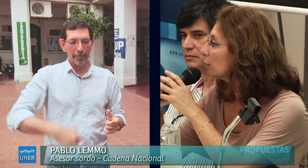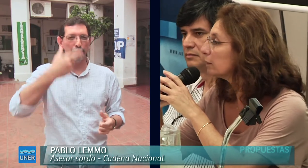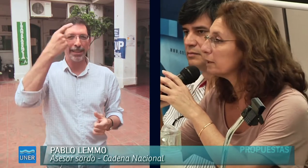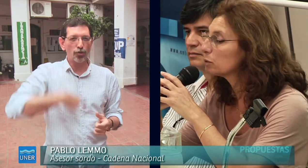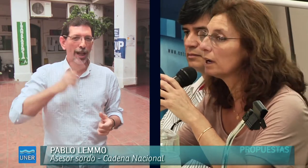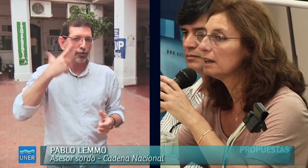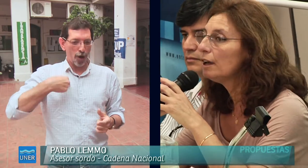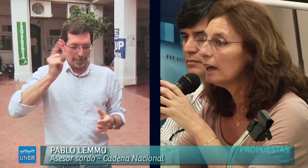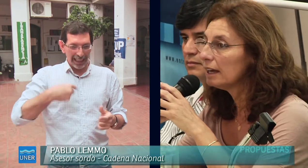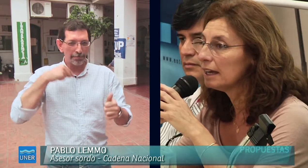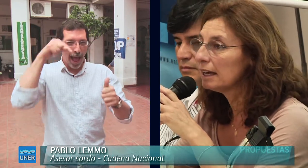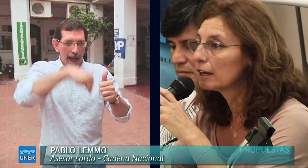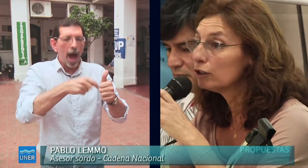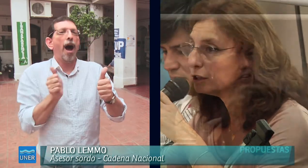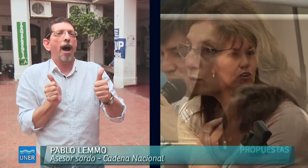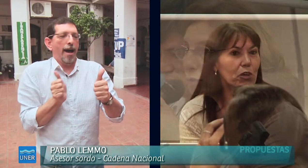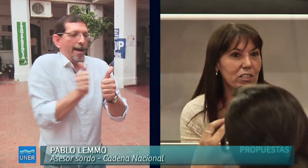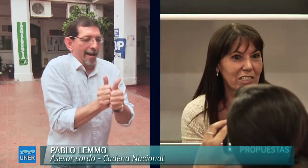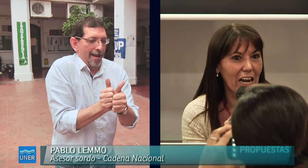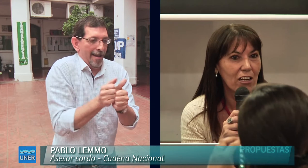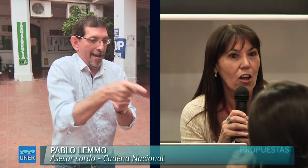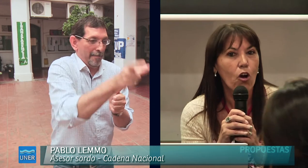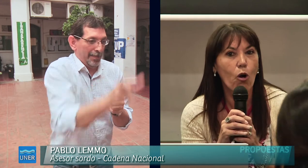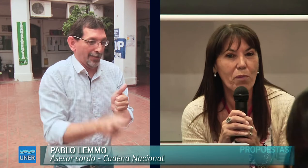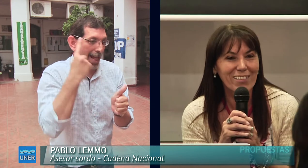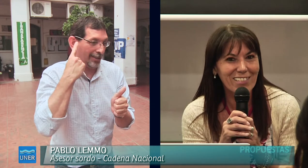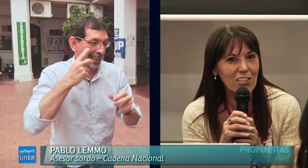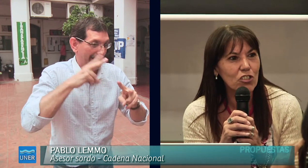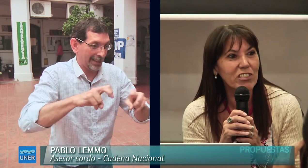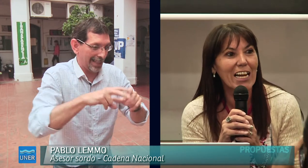La persona oyente nunca tiene, por más que sean intérpretes, nunca tiene el conocimiento